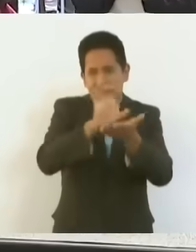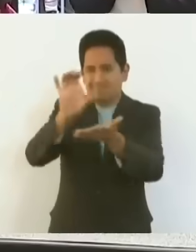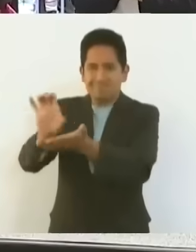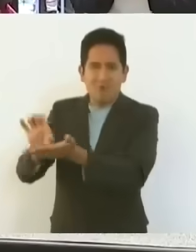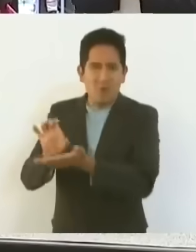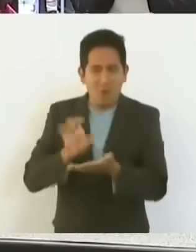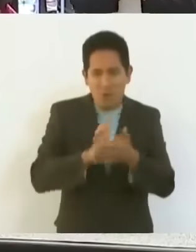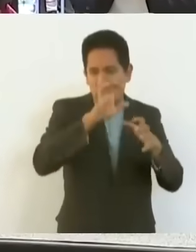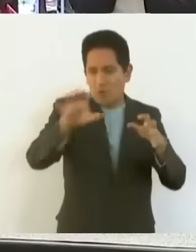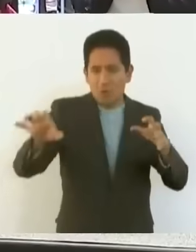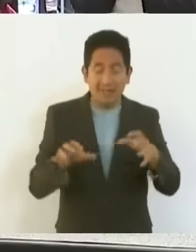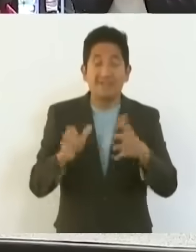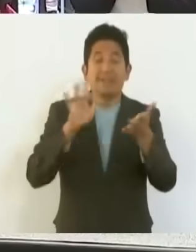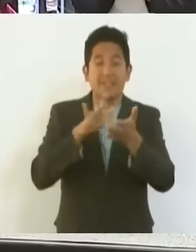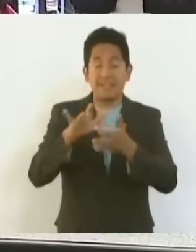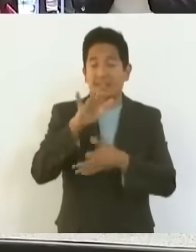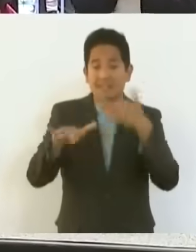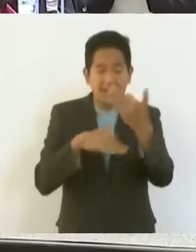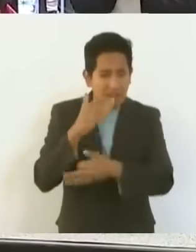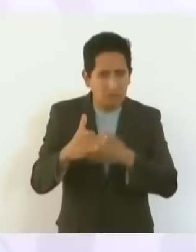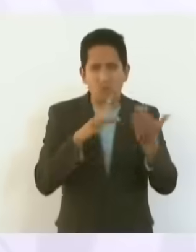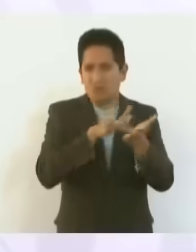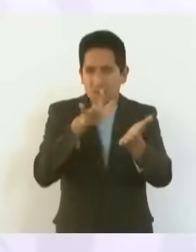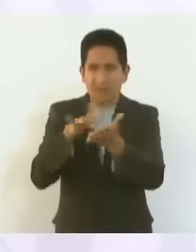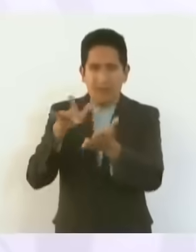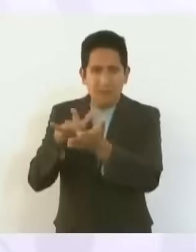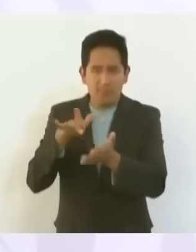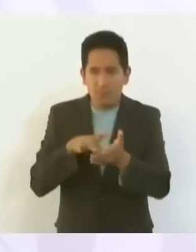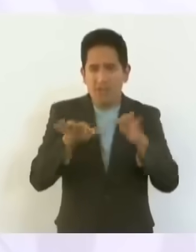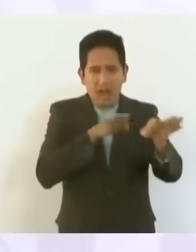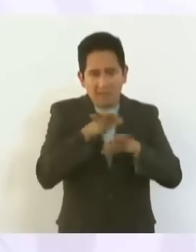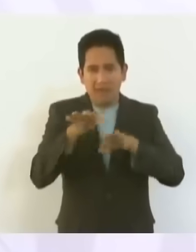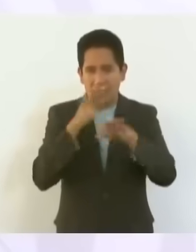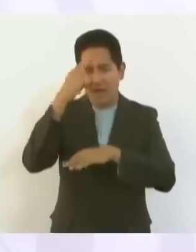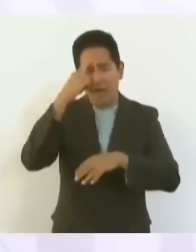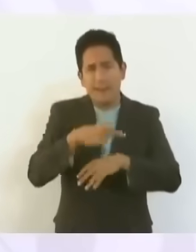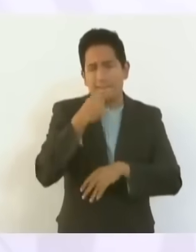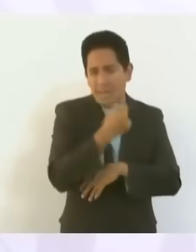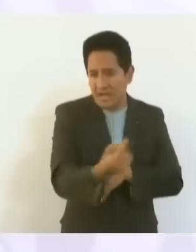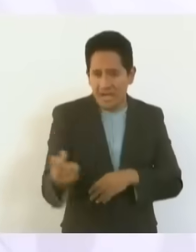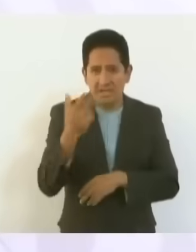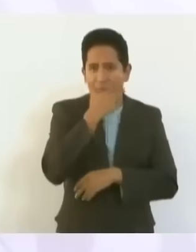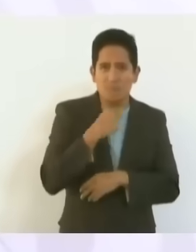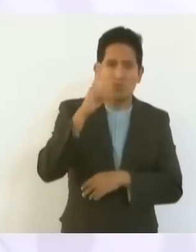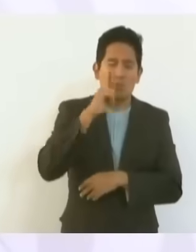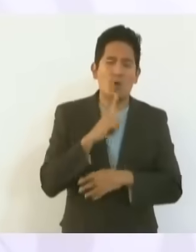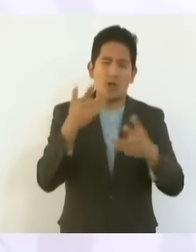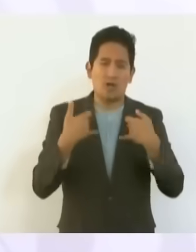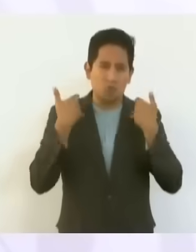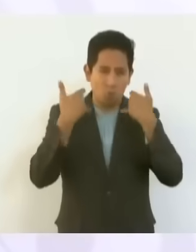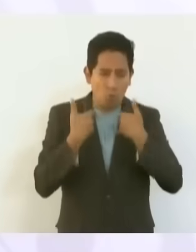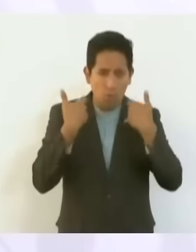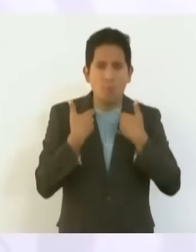todos los días mejorando la vida de las niñas, niños y jóvenes. También tenemos el programa de